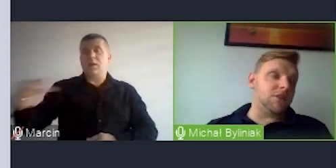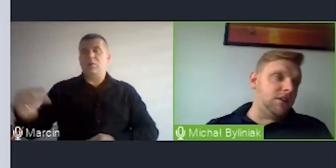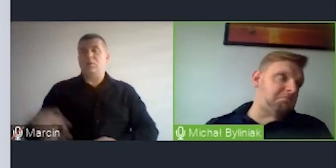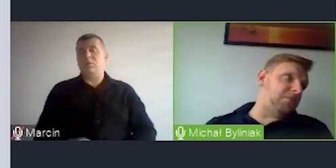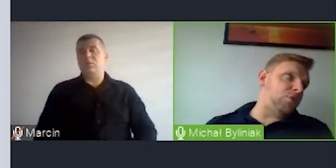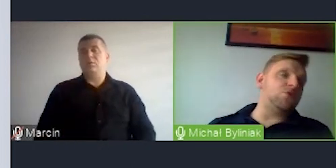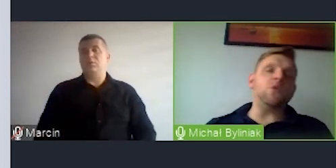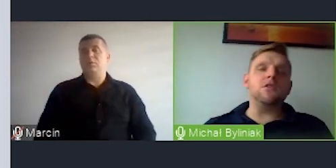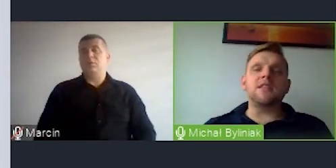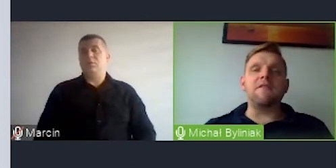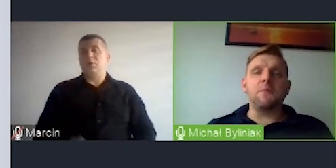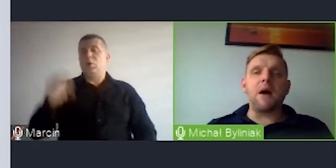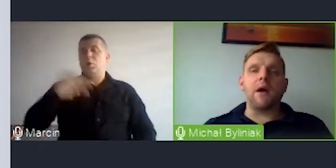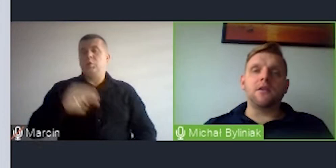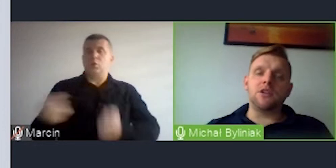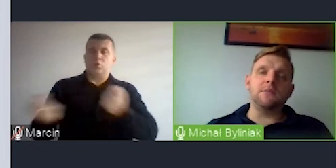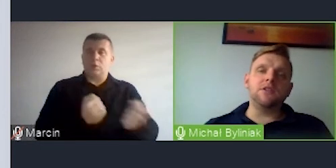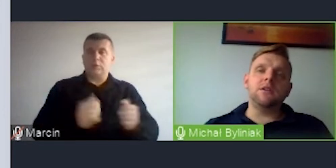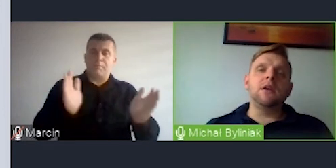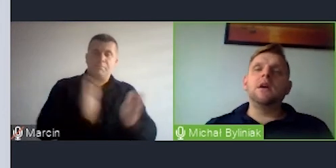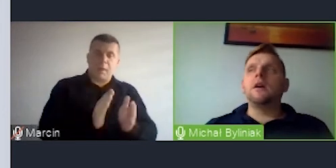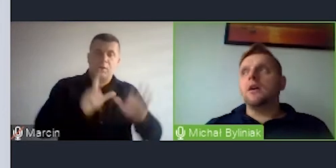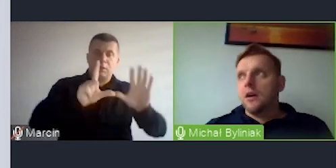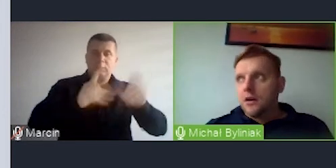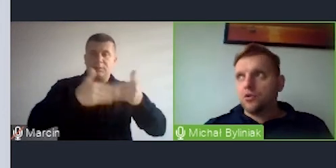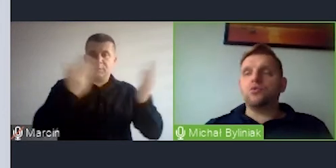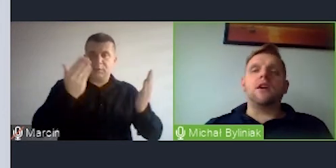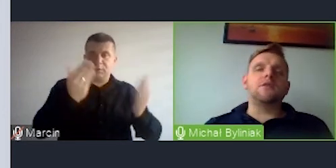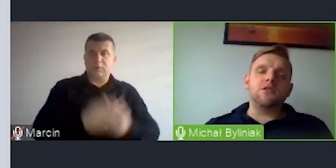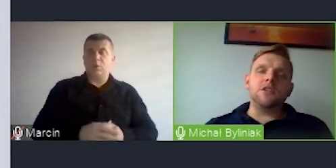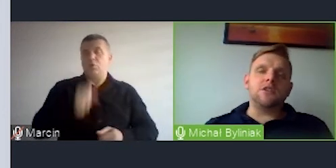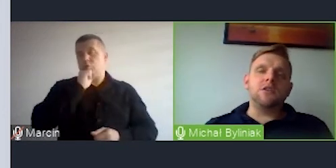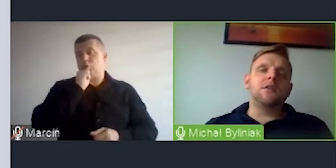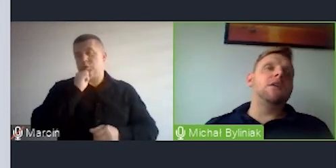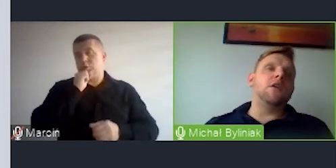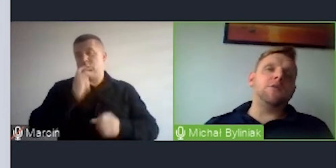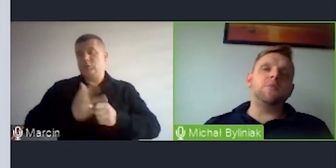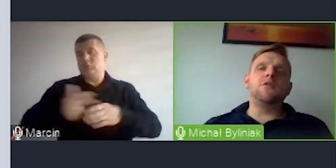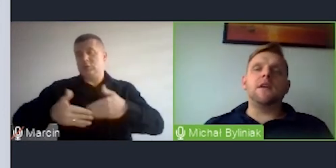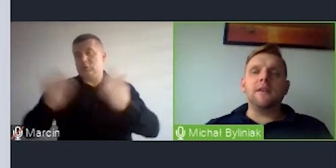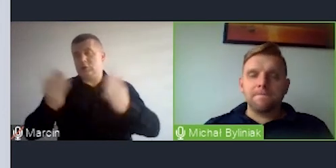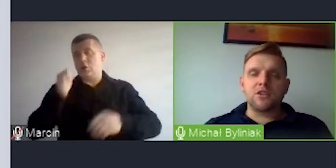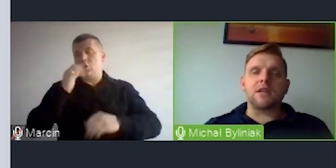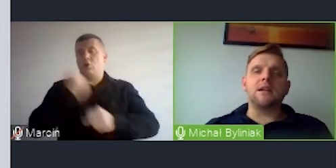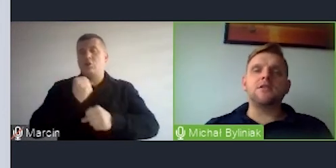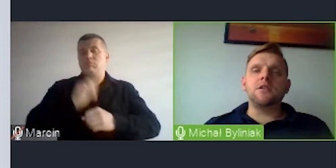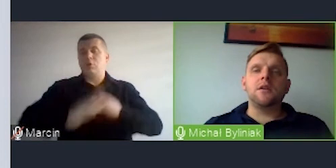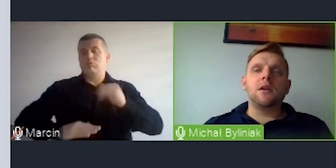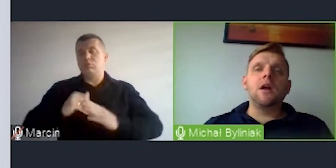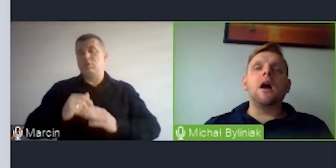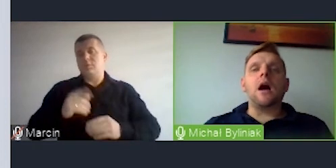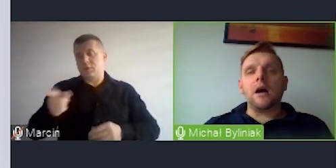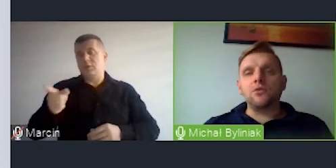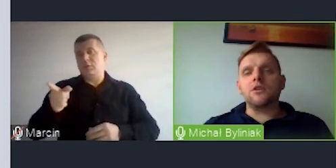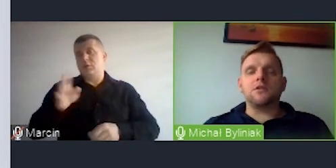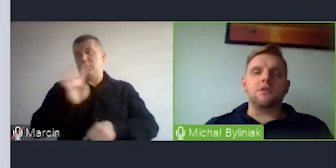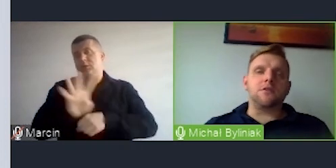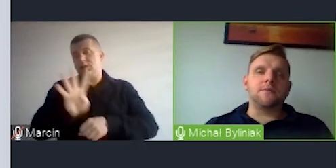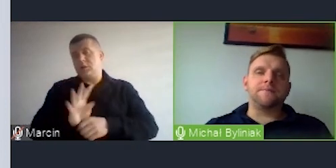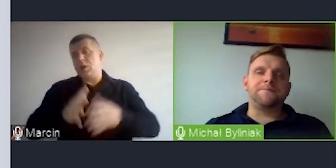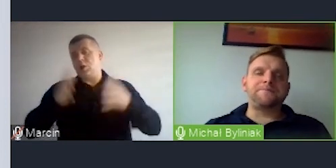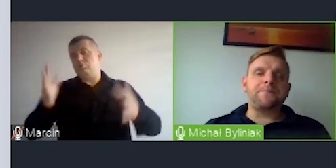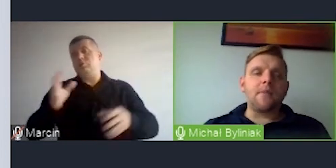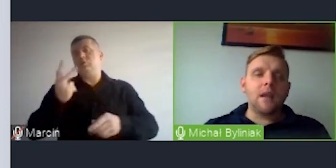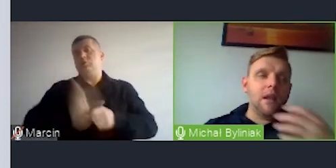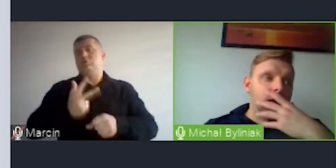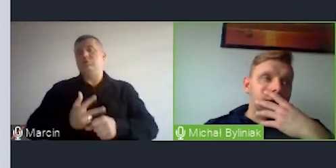Czyli usługi dostawy małe – 7 dni, duże – 30, roboty budowalne – 14, a duże – 30.